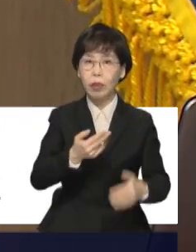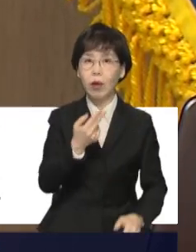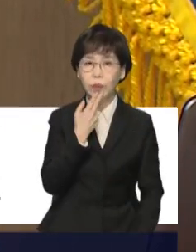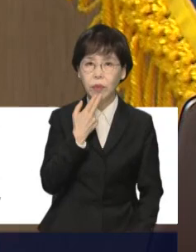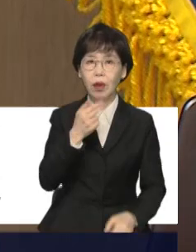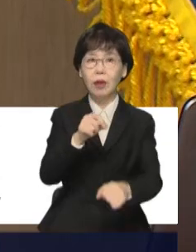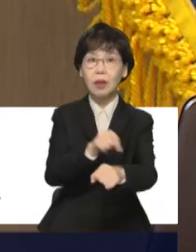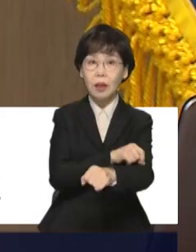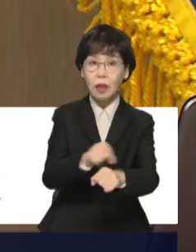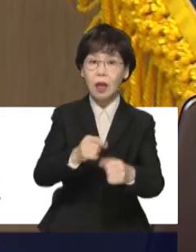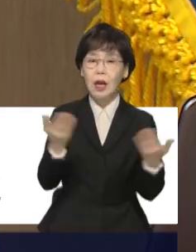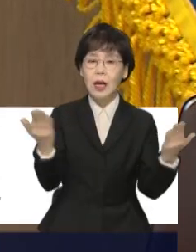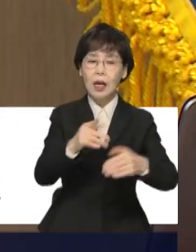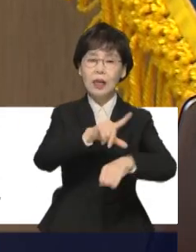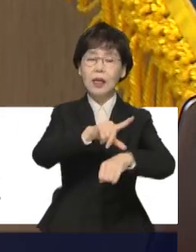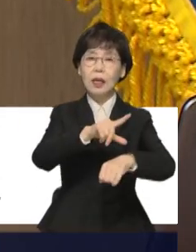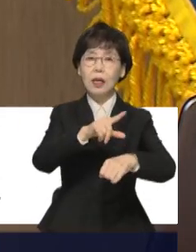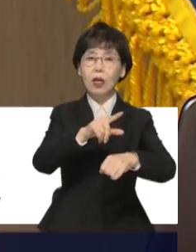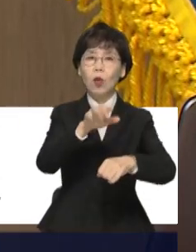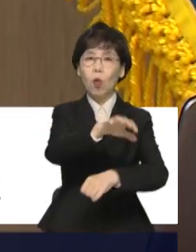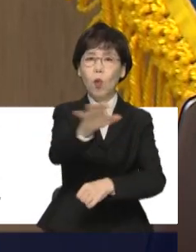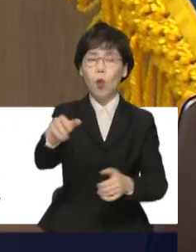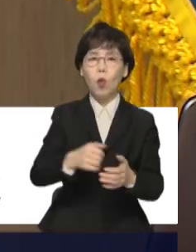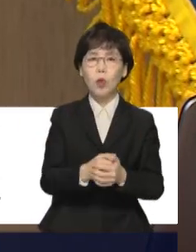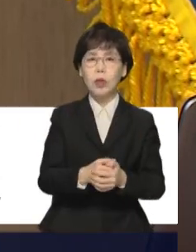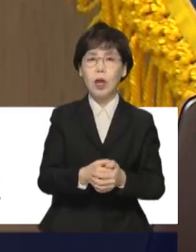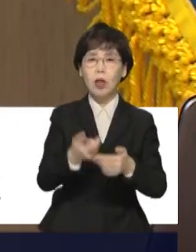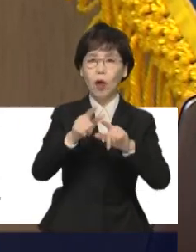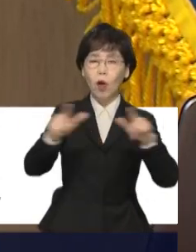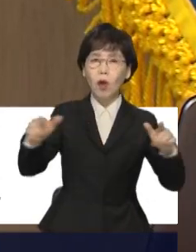근로자들이 불안해하지 않도록, 특히 노동시장의 이중구조가 만연한 우리